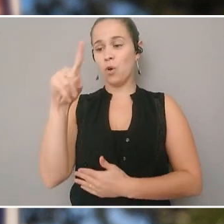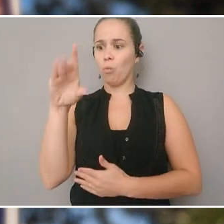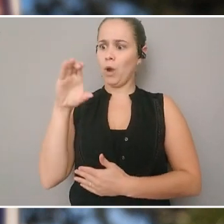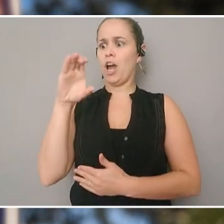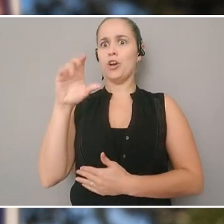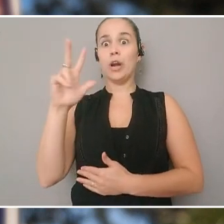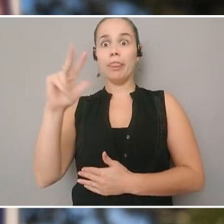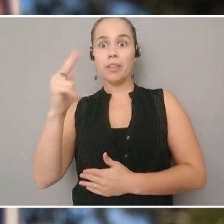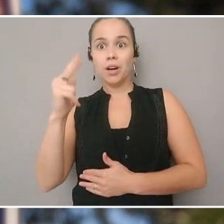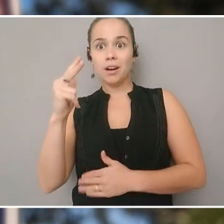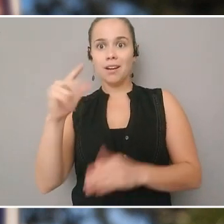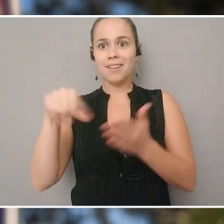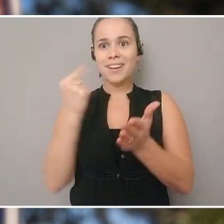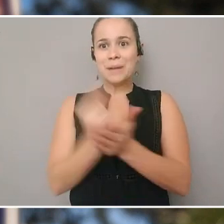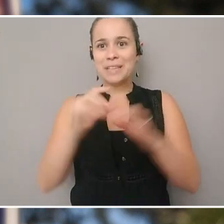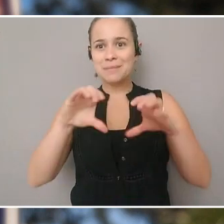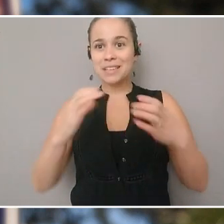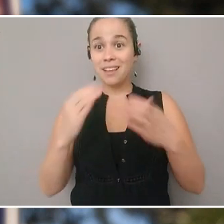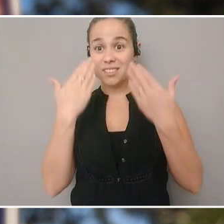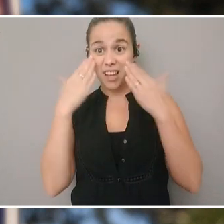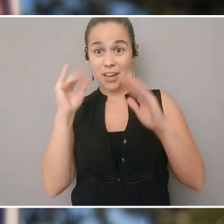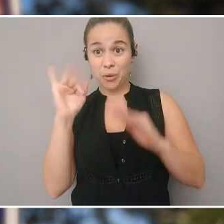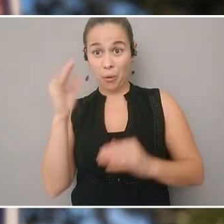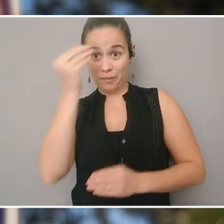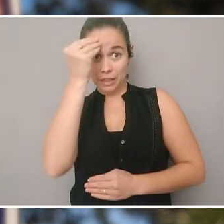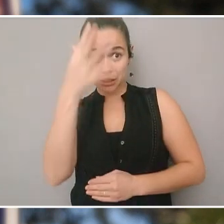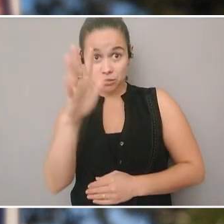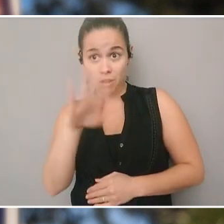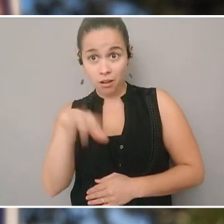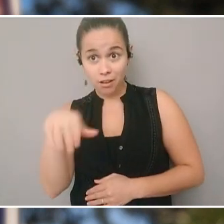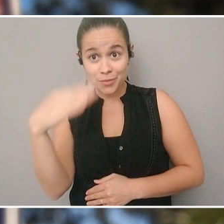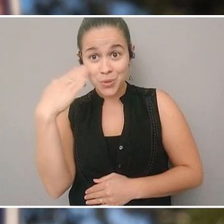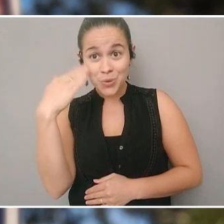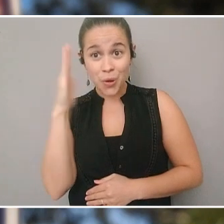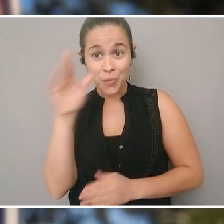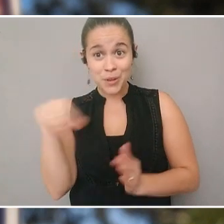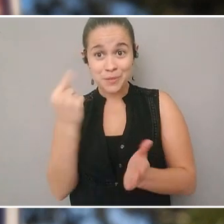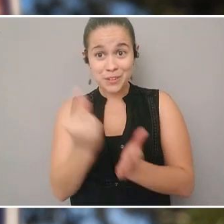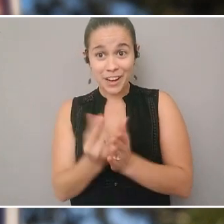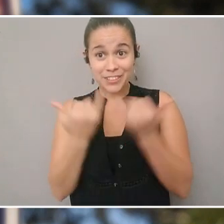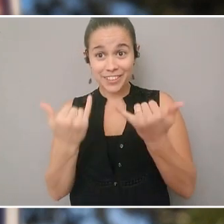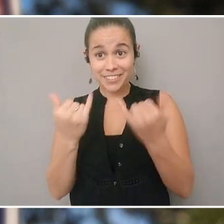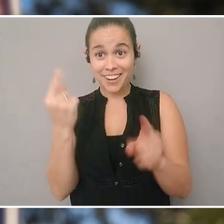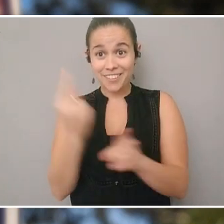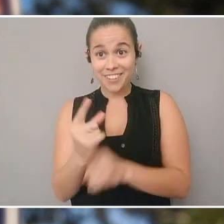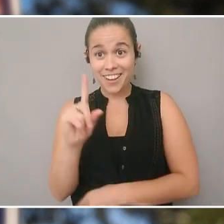sé si alguien más les informó pero saben que nos graduaremos